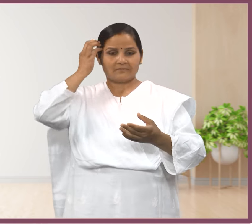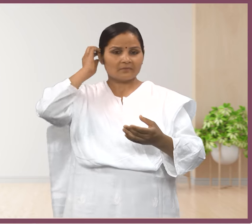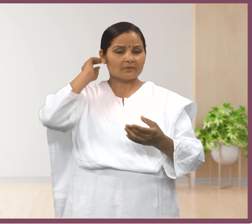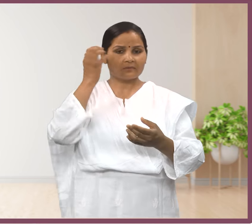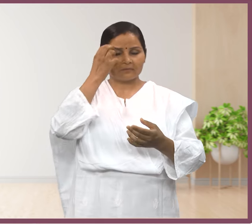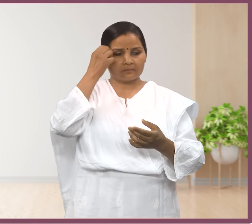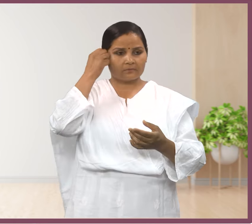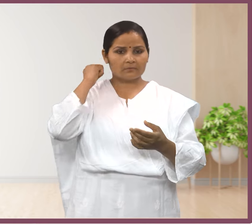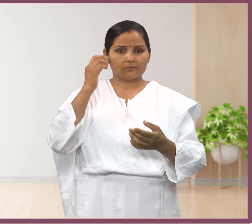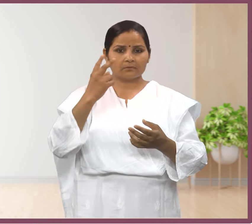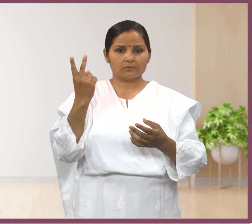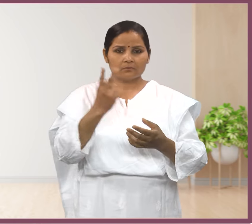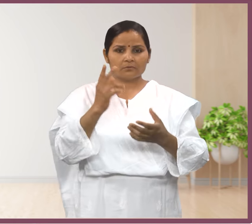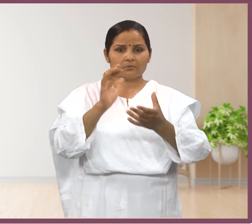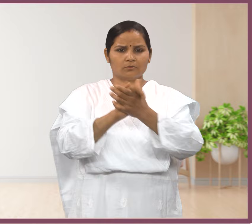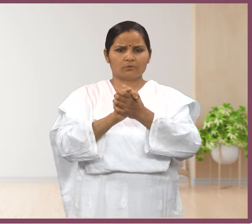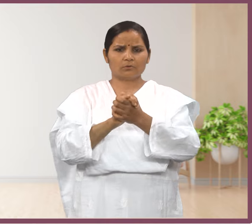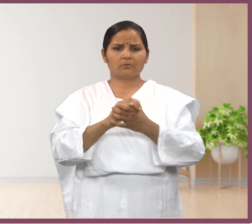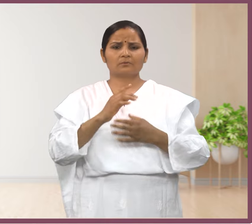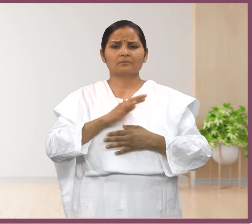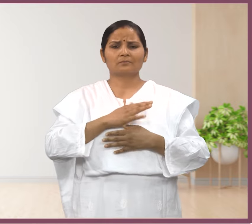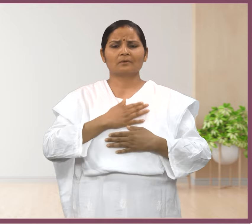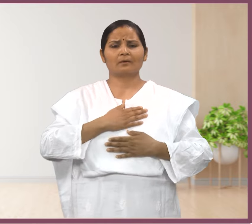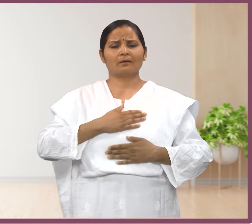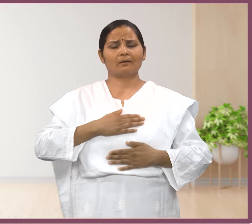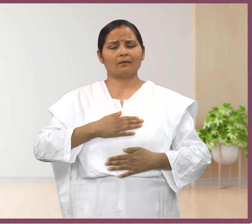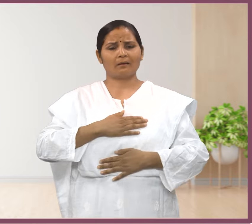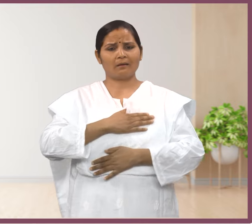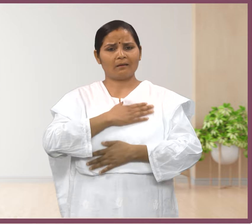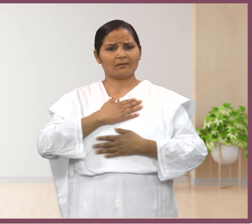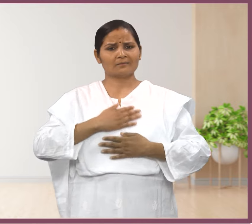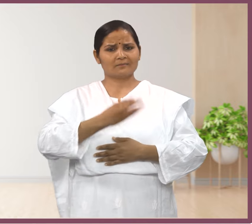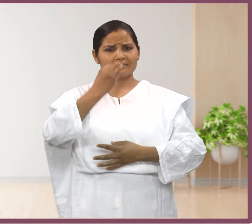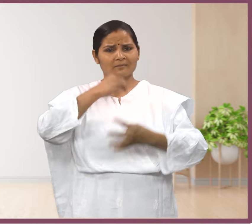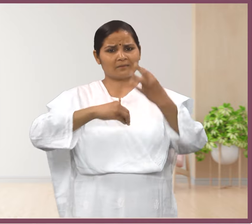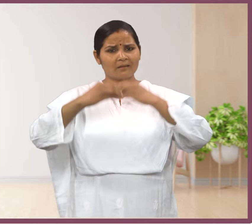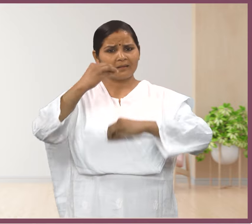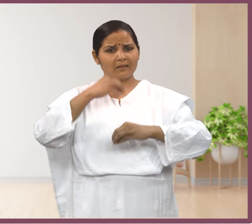ఇద్దరూ చాలా హాయిగా, ఆనందంగా శాండ్విచ్ తింటున్నారు.